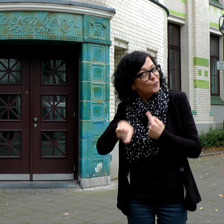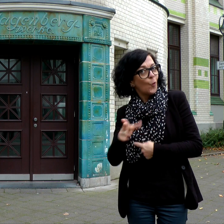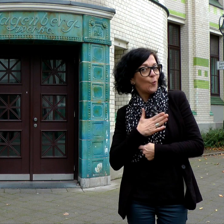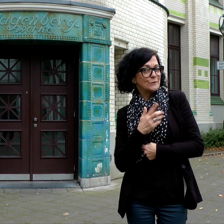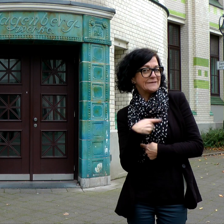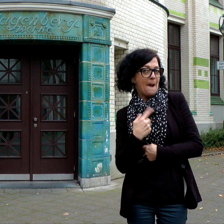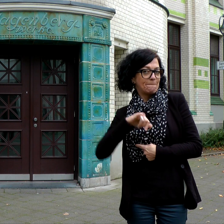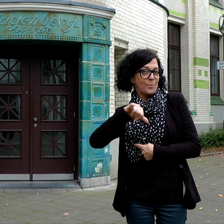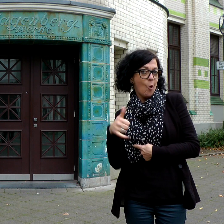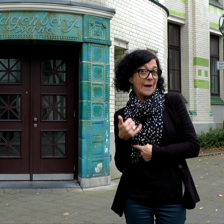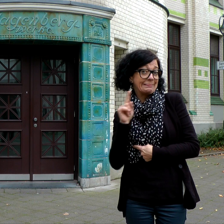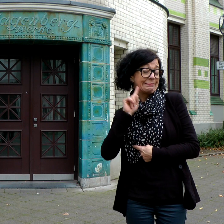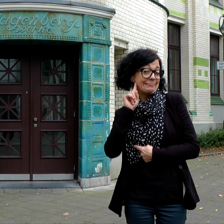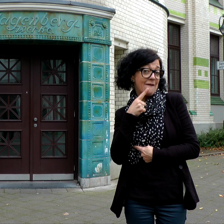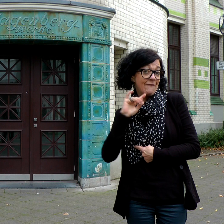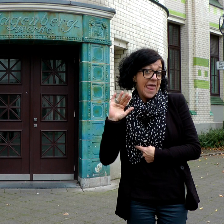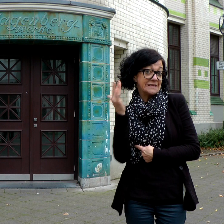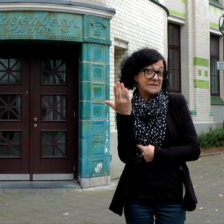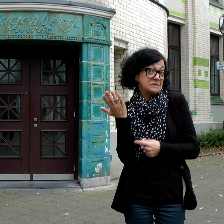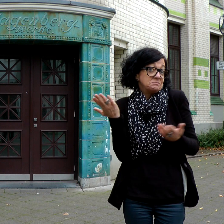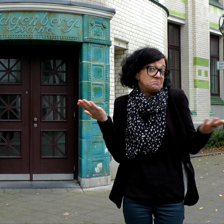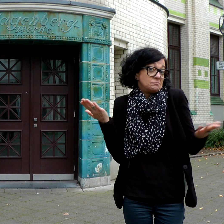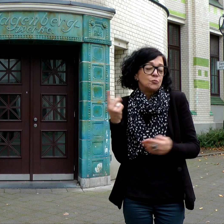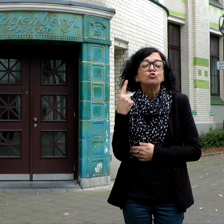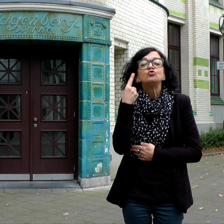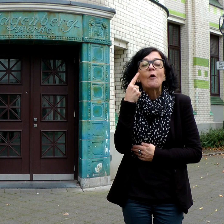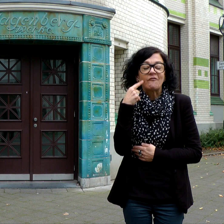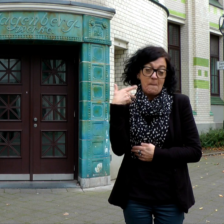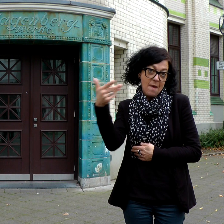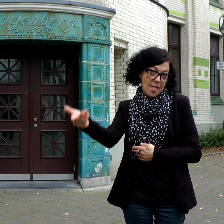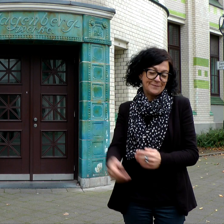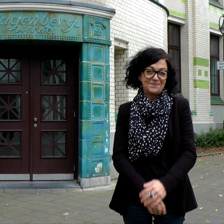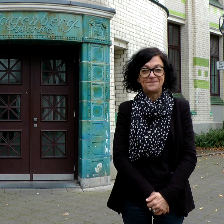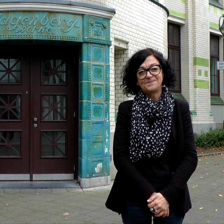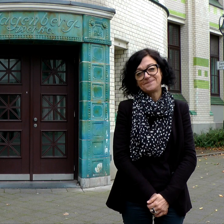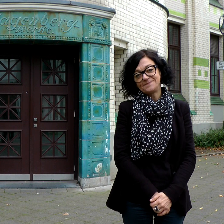Vielleicht sogar bedingt durch unser Projekt DeafExist? Schauen wir mal.